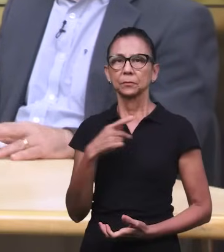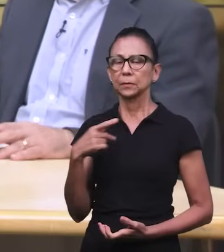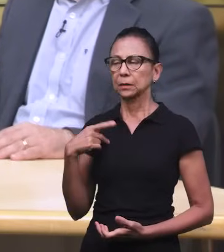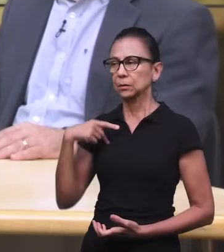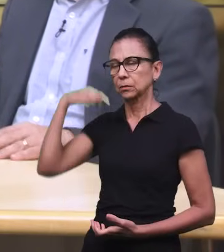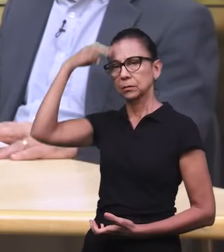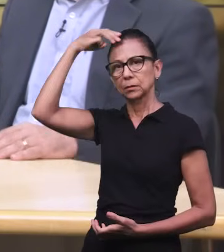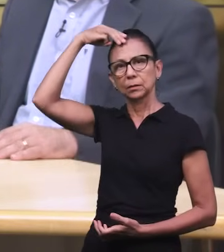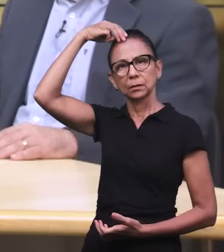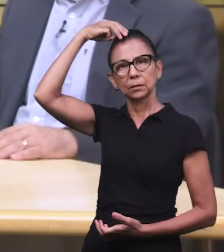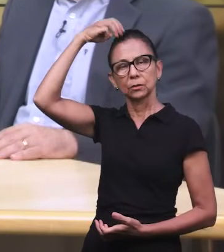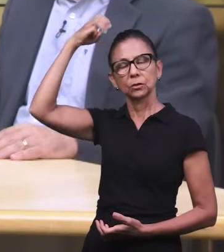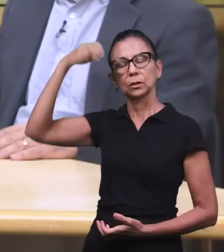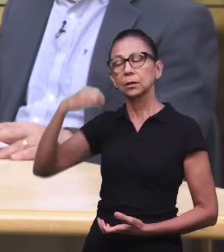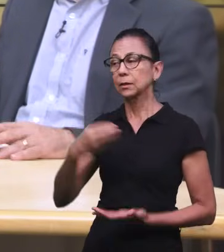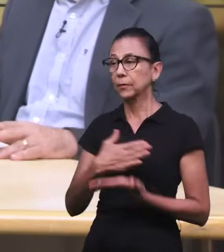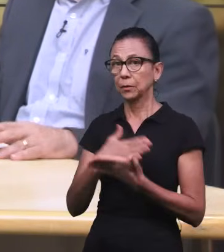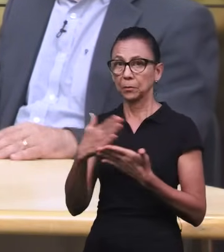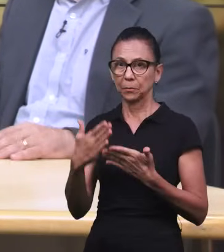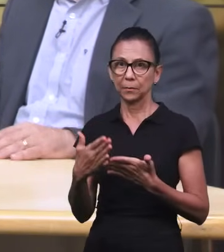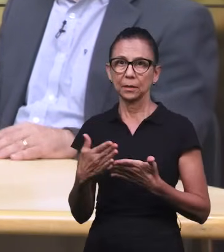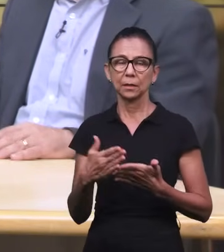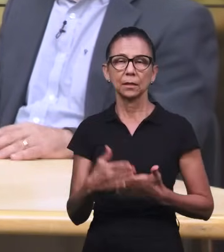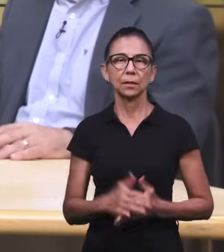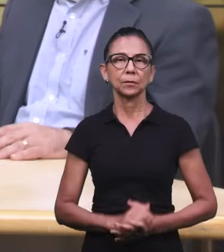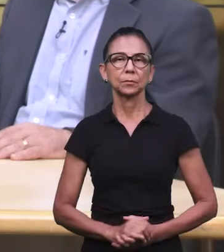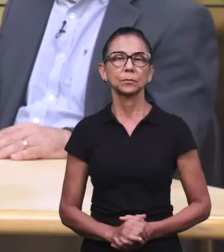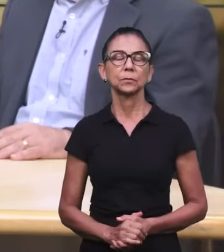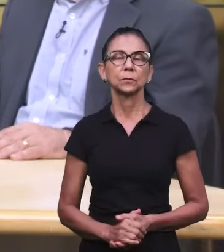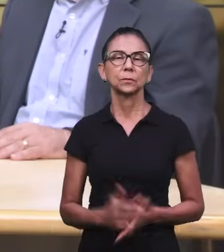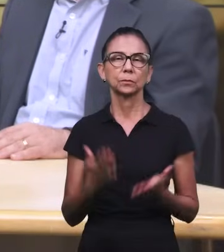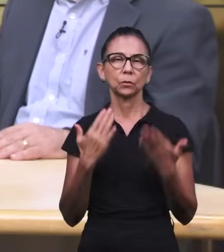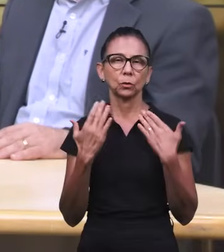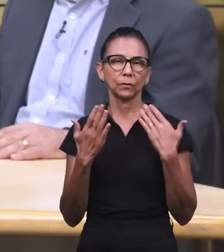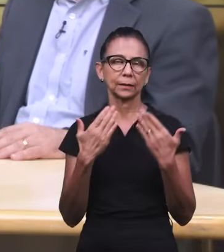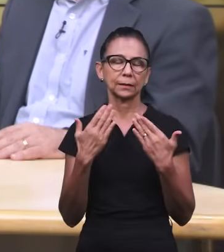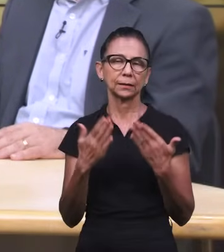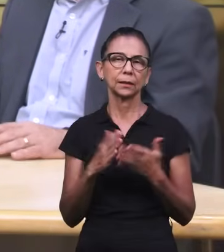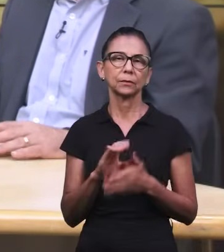início aqui ao assunto e nós vamos discorrer sobre este assunto e será muito útil muito proveitoso